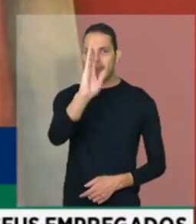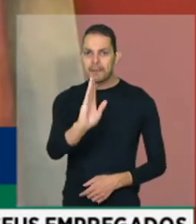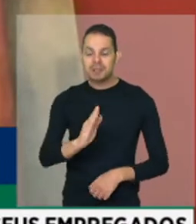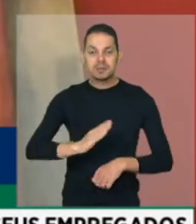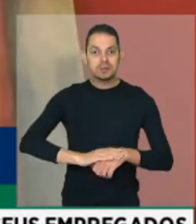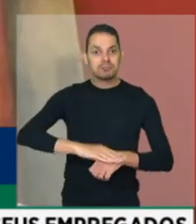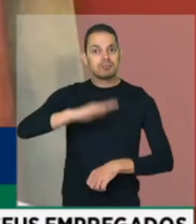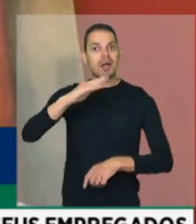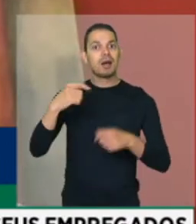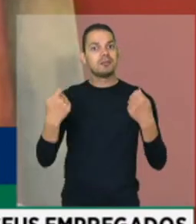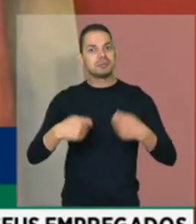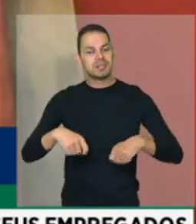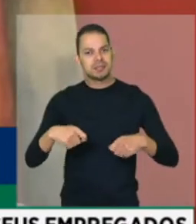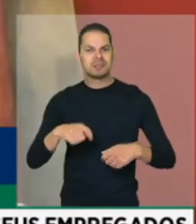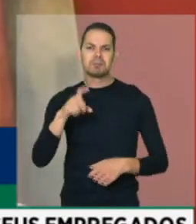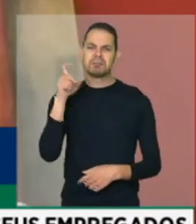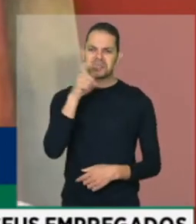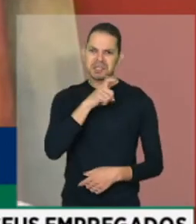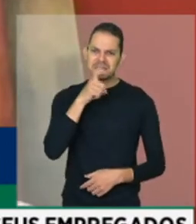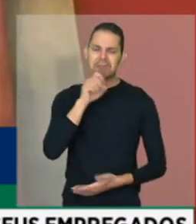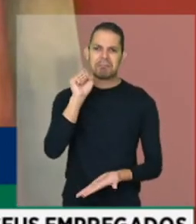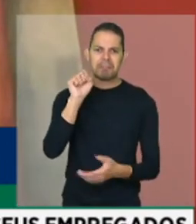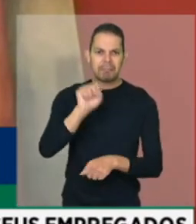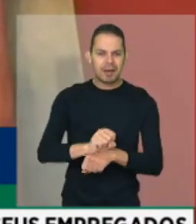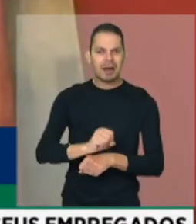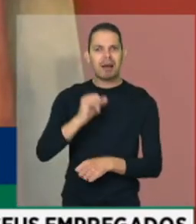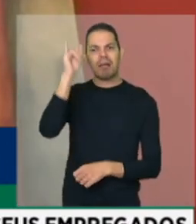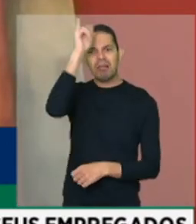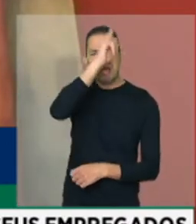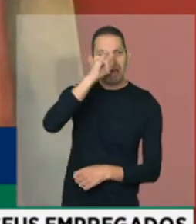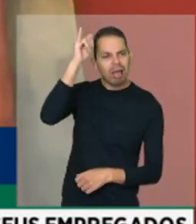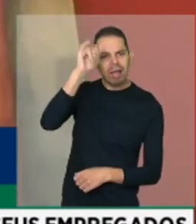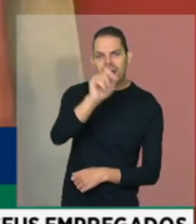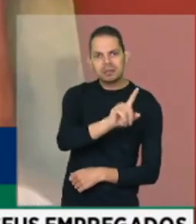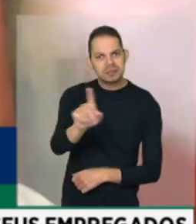POUQUÍSSIMO PARA QUE O PAÍS PRECISA. ENTÃO CHEGA DE MENTIR E DE ILUDIR NESSE PARLAMENTO, FALANDO EM 560